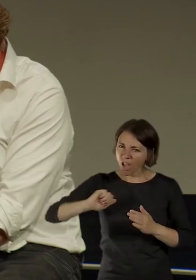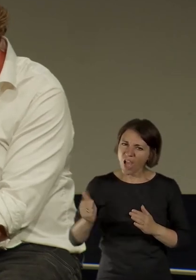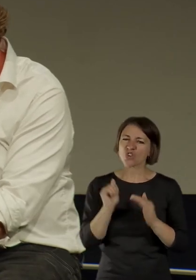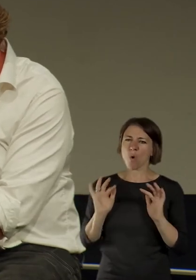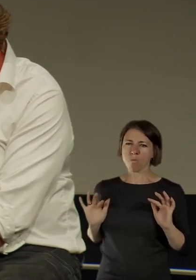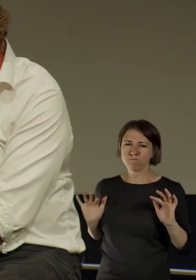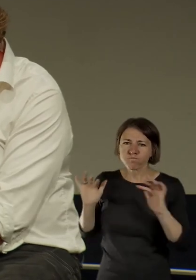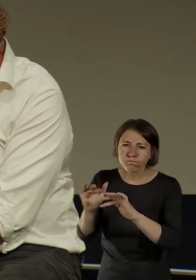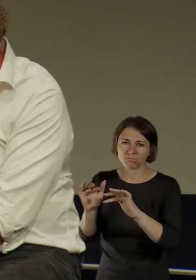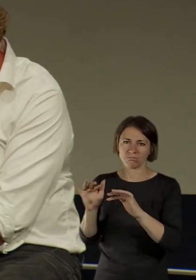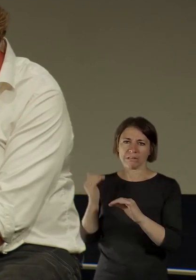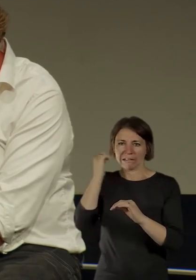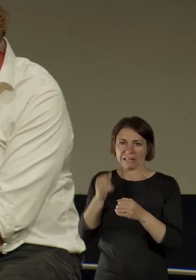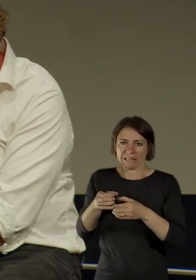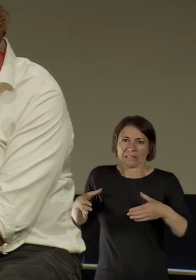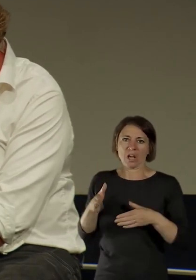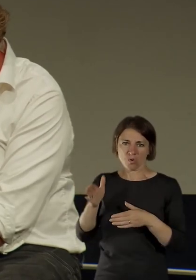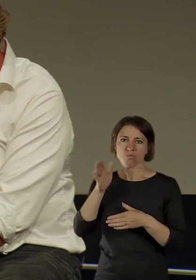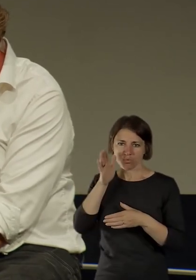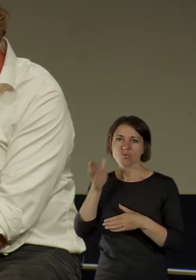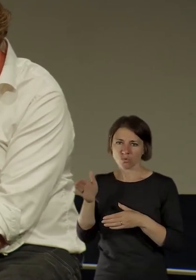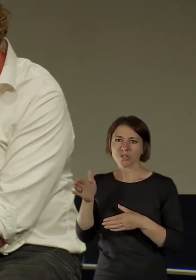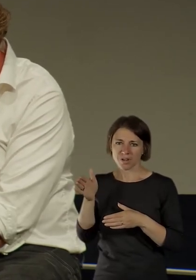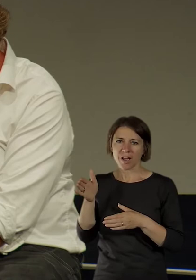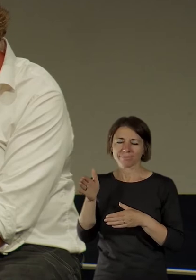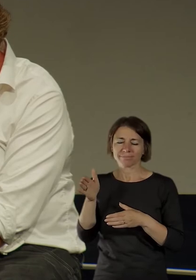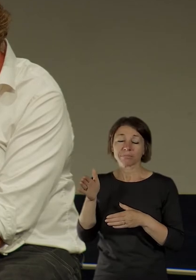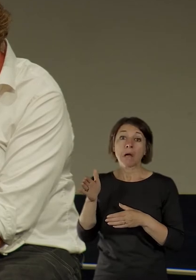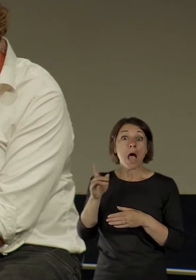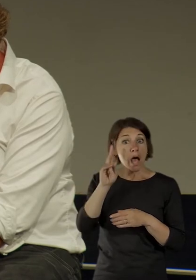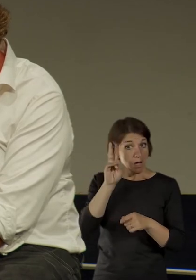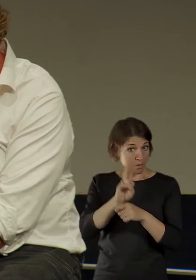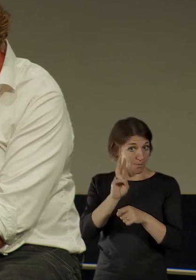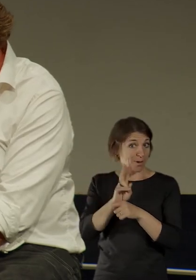A to nepočítají ta data, která máme, třeba s imigrační vlnou.